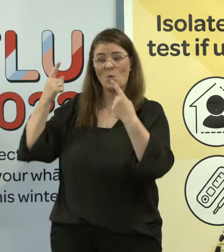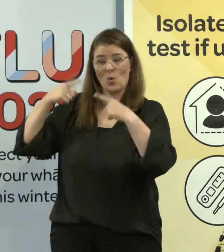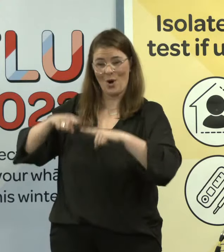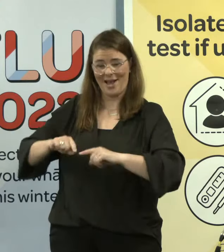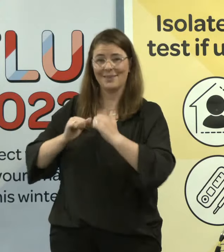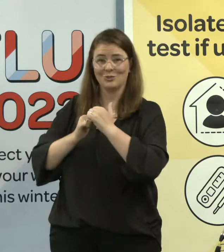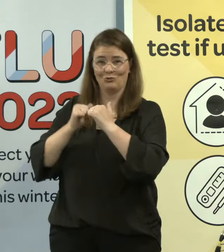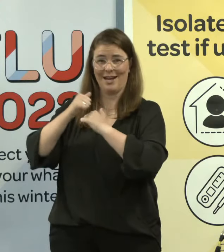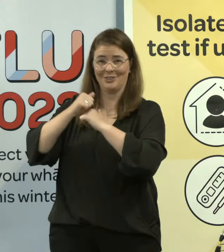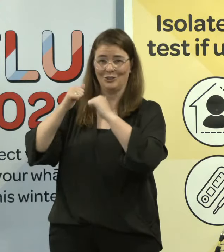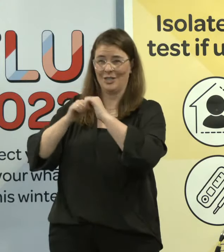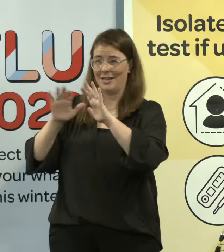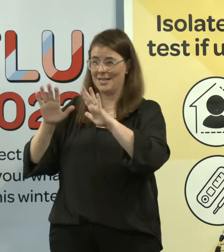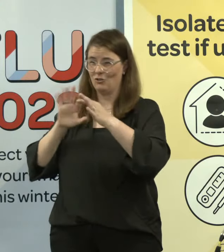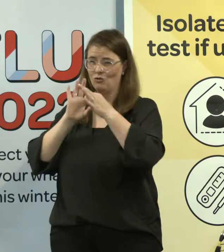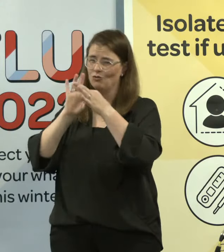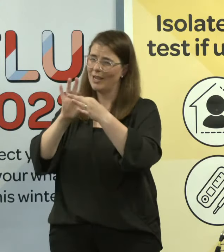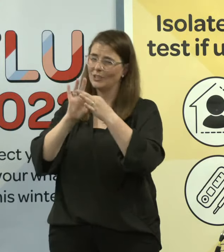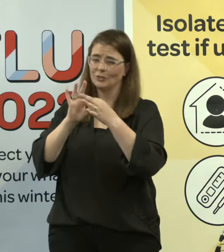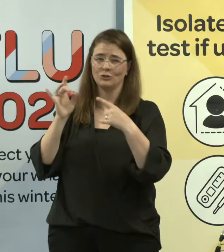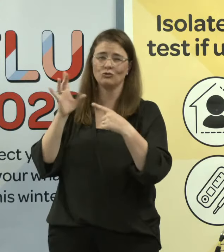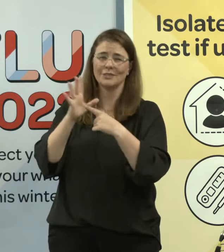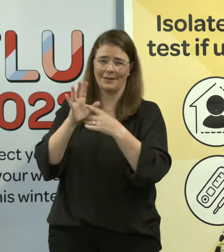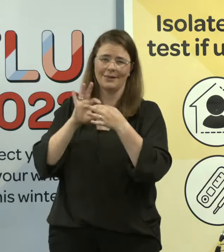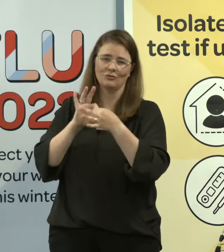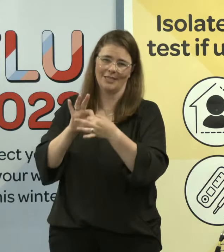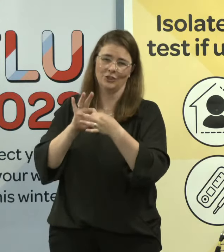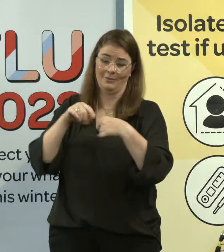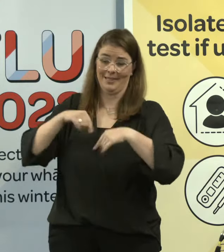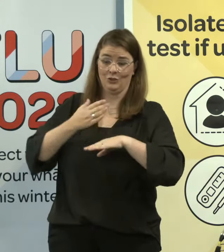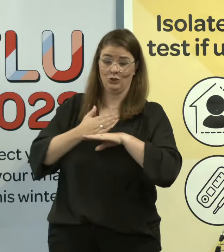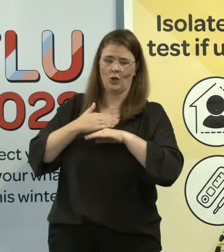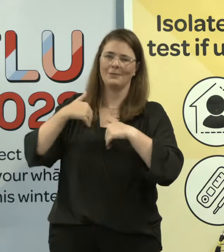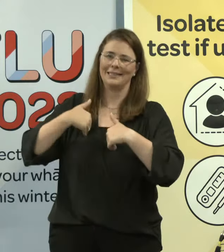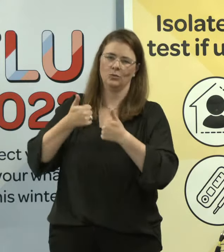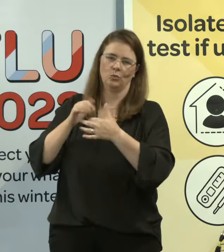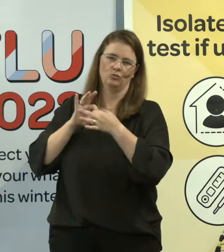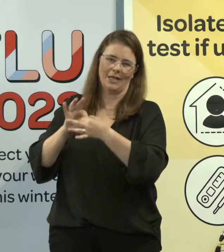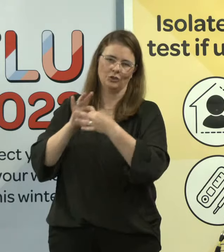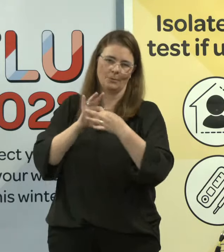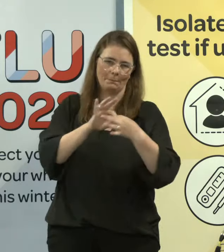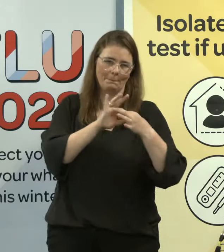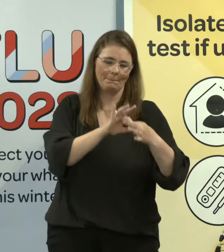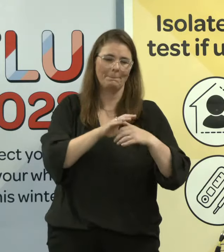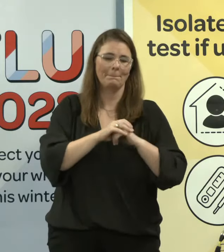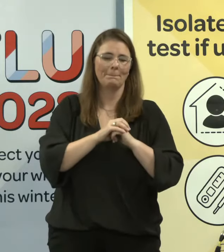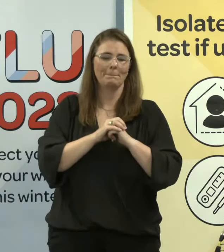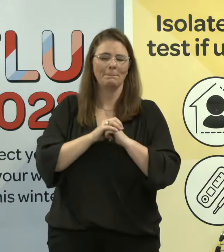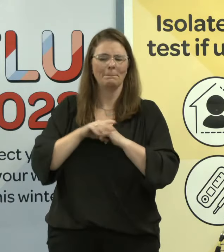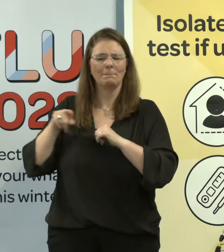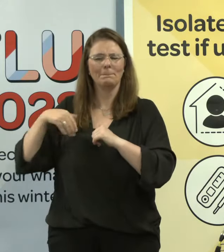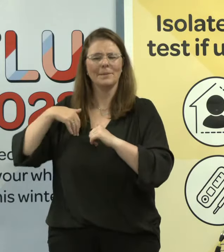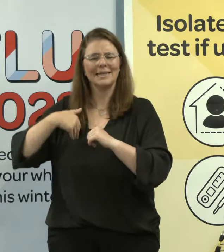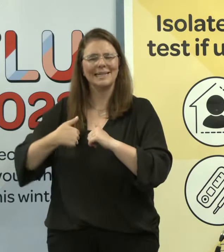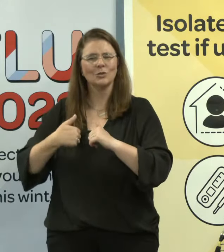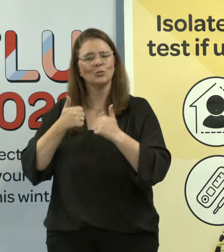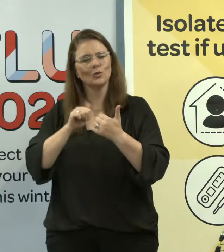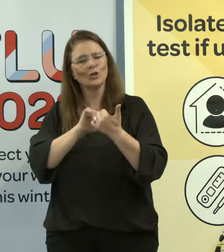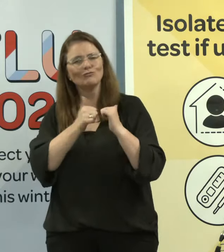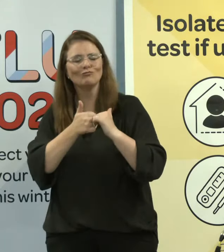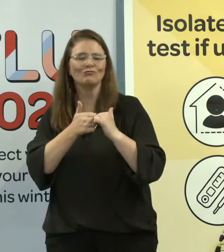ki taku kai-riiwhi ka waiho, me